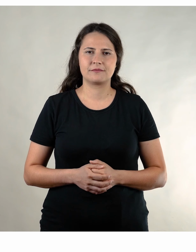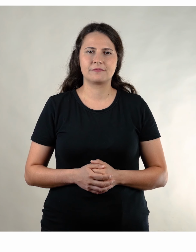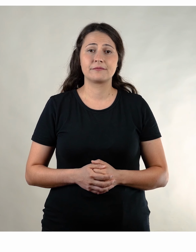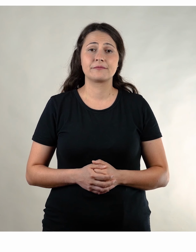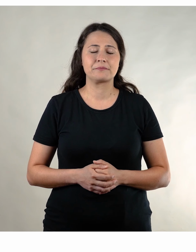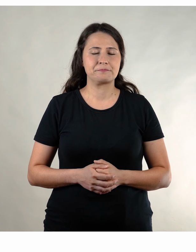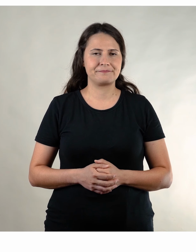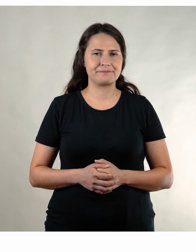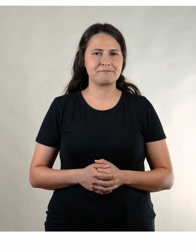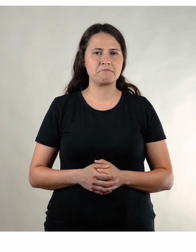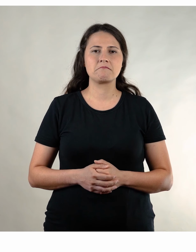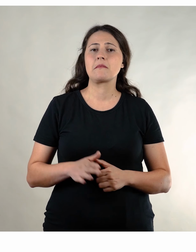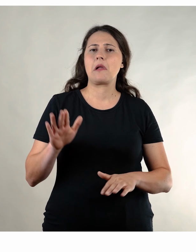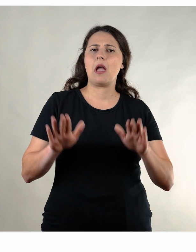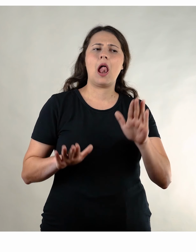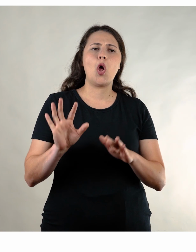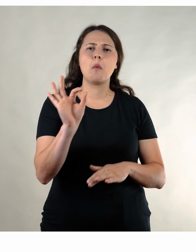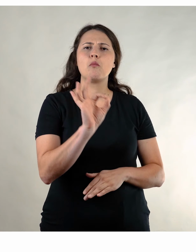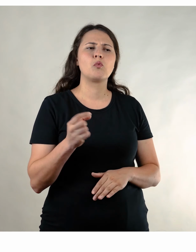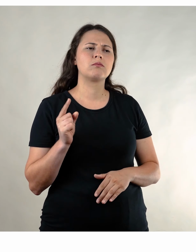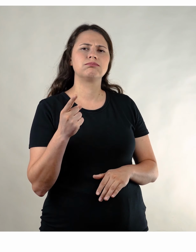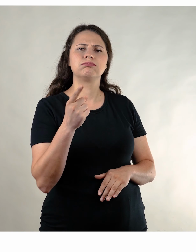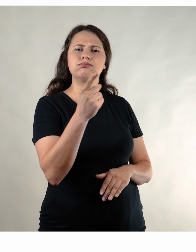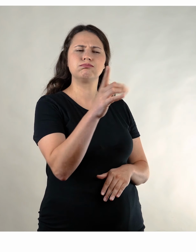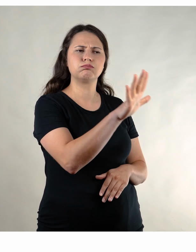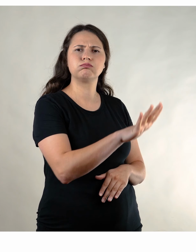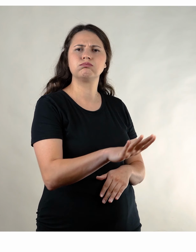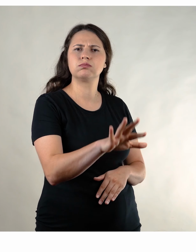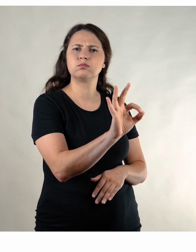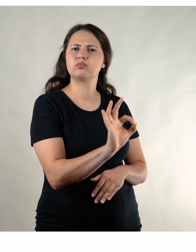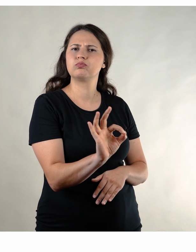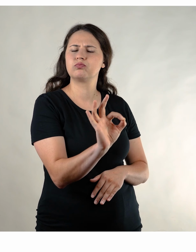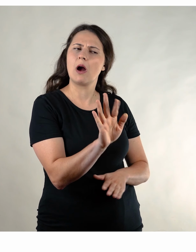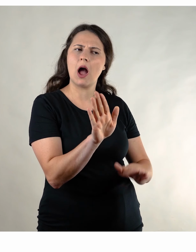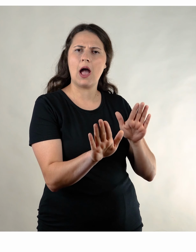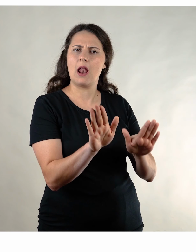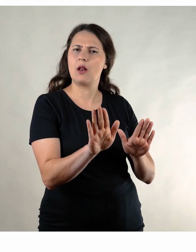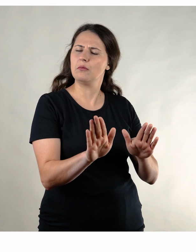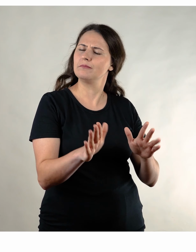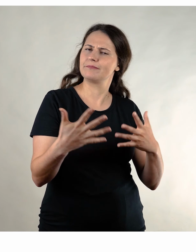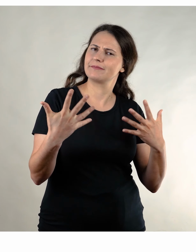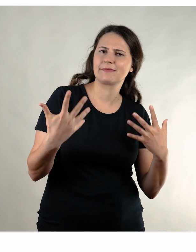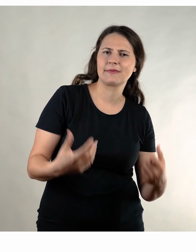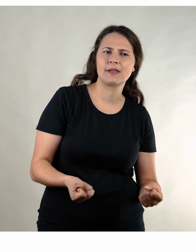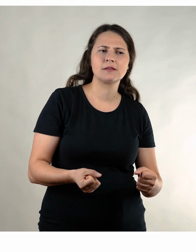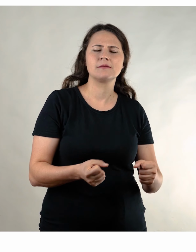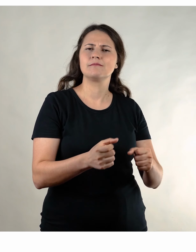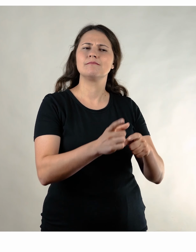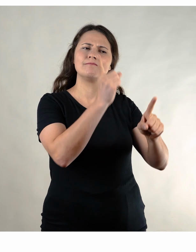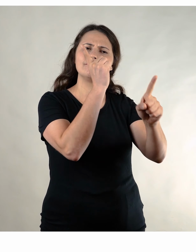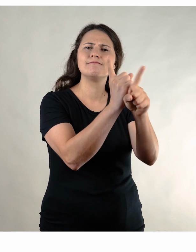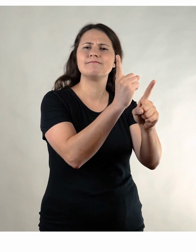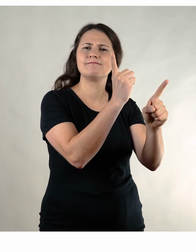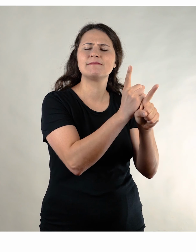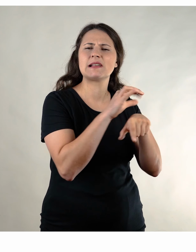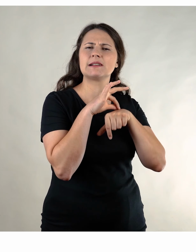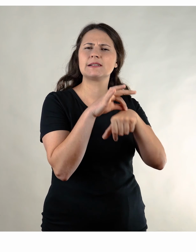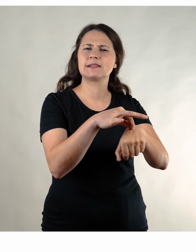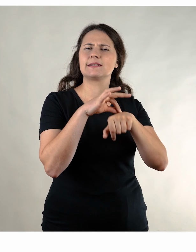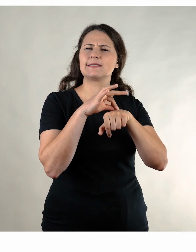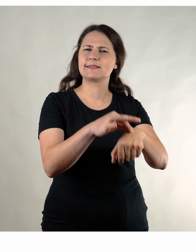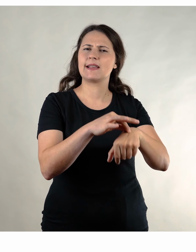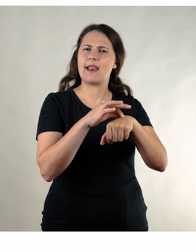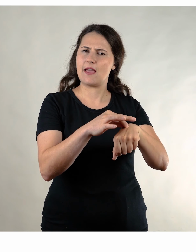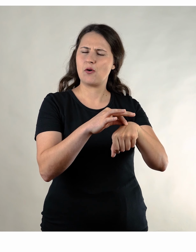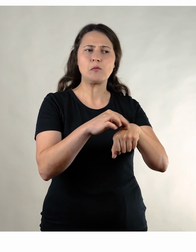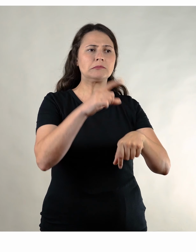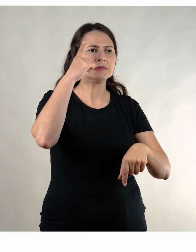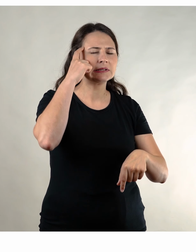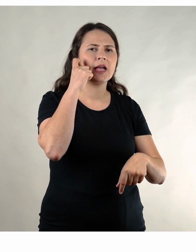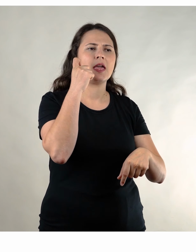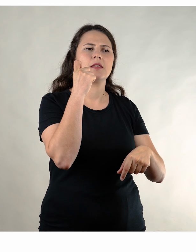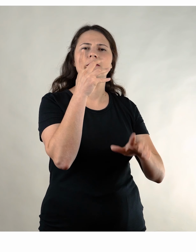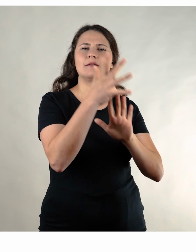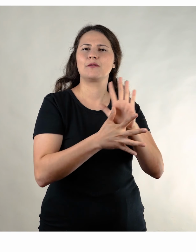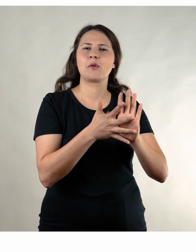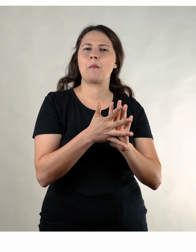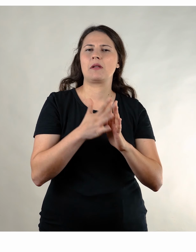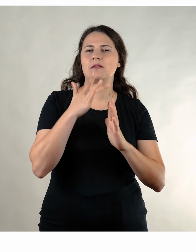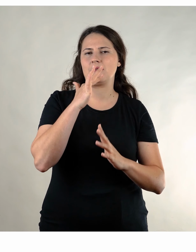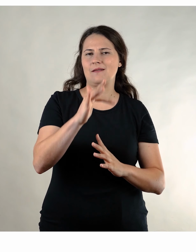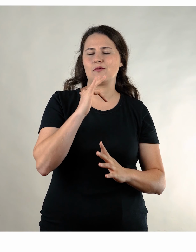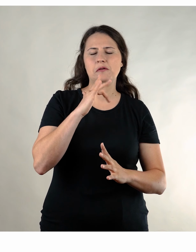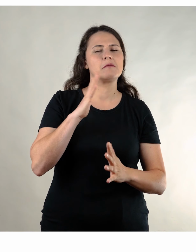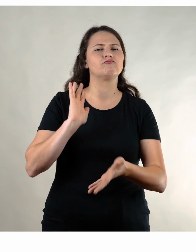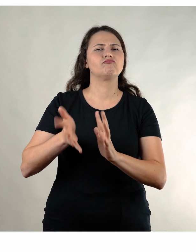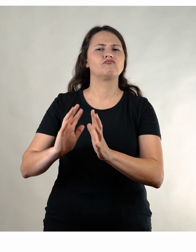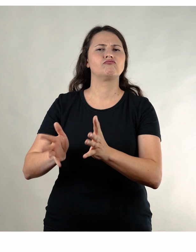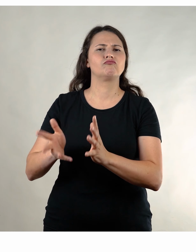Ανάλογα με τον προορισμό, υπάρχουν και οι αντίστοιχοι ξεναγοί οι οποίοι γνωρίζουν νοηματική γλώσσα.